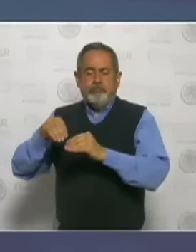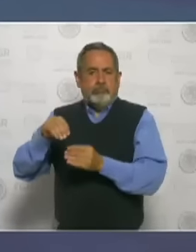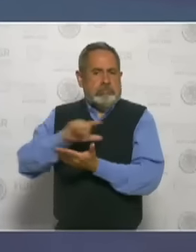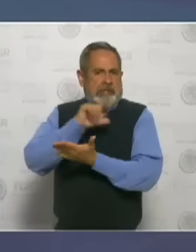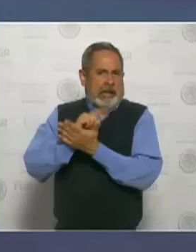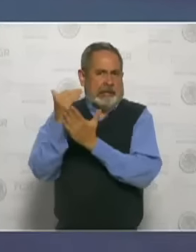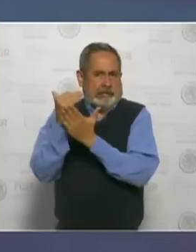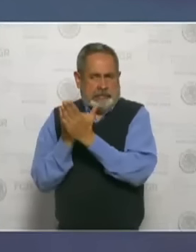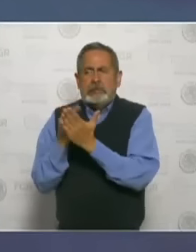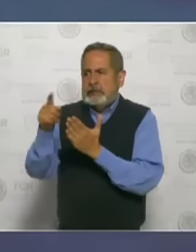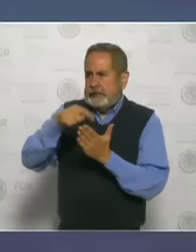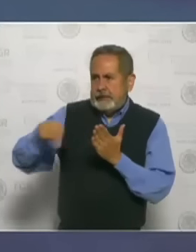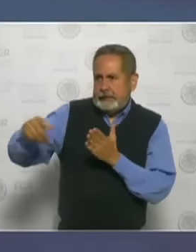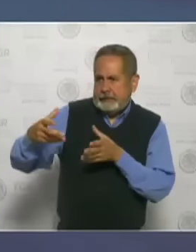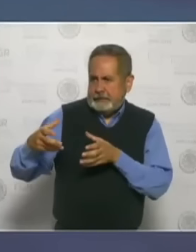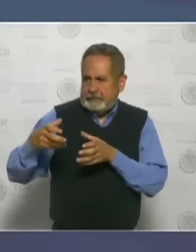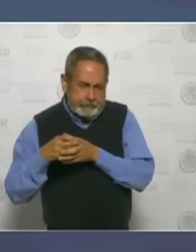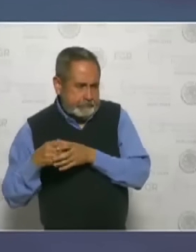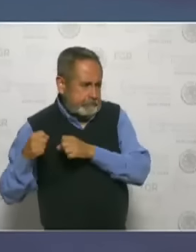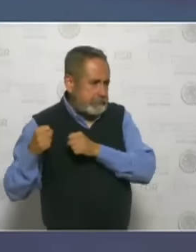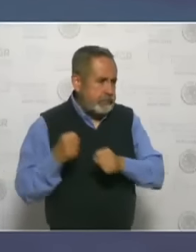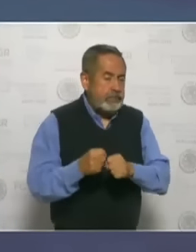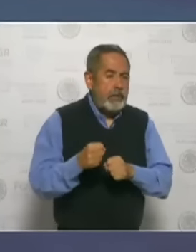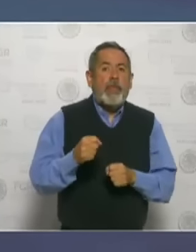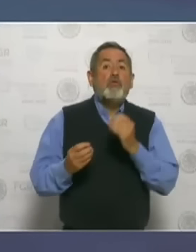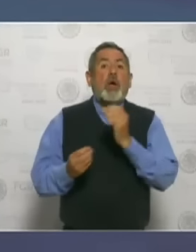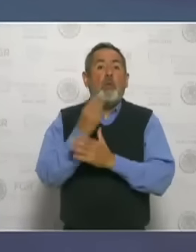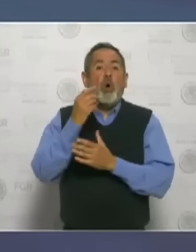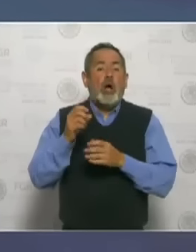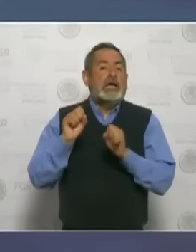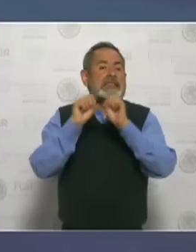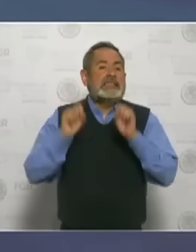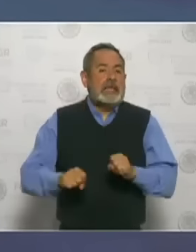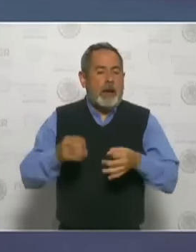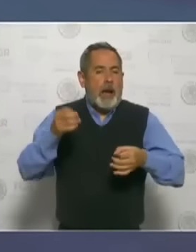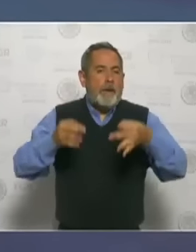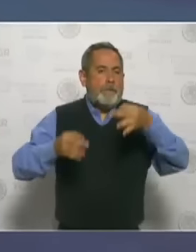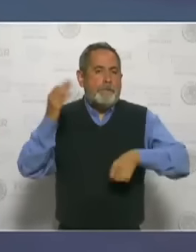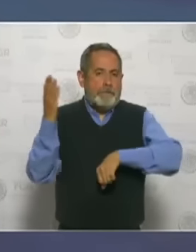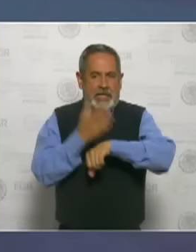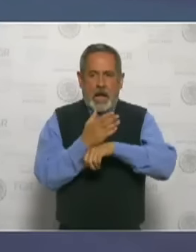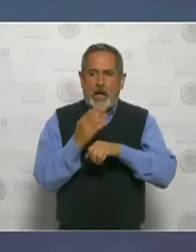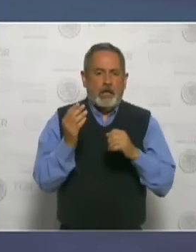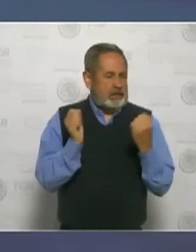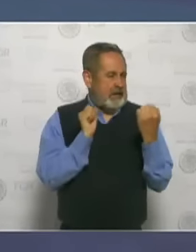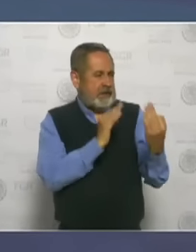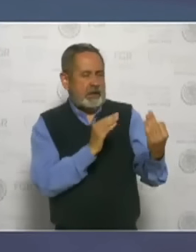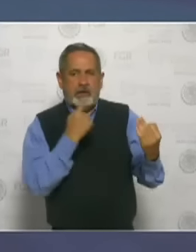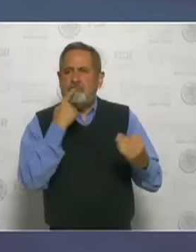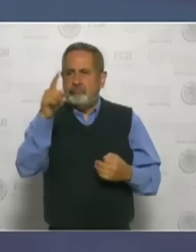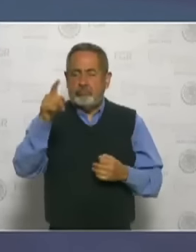Reforzar el sistema de justicia penal acusatorio optimizando las herramientas de investigación y